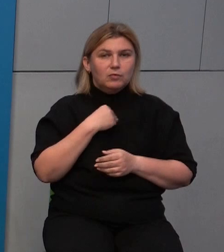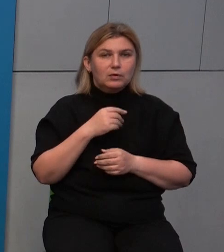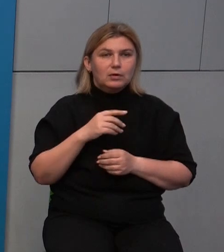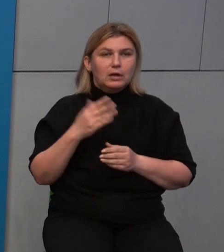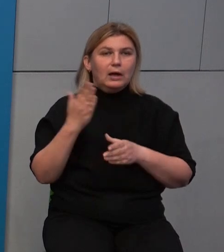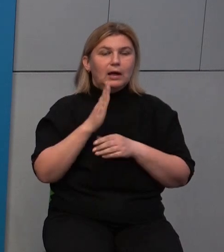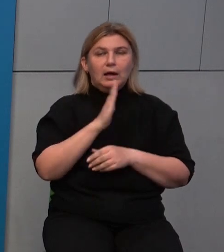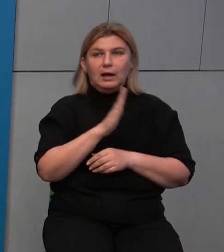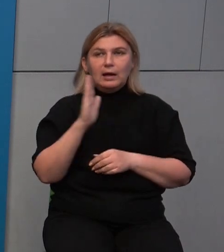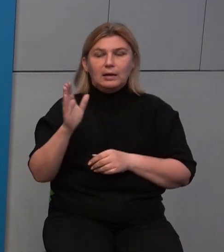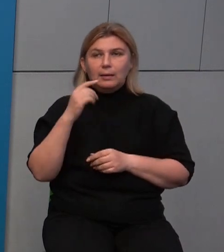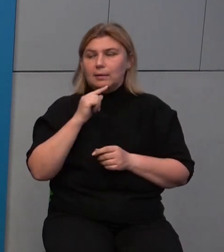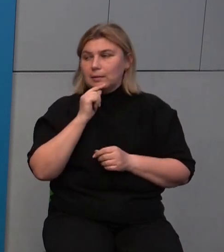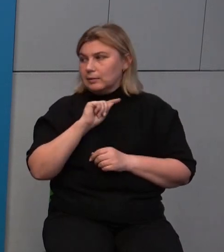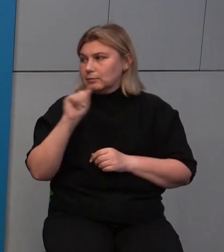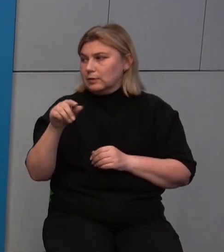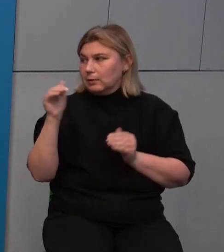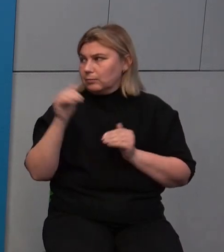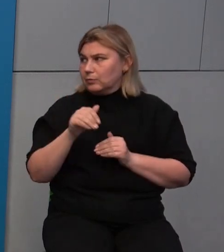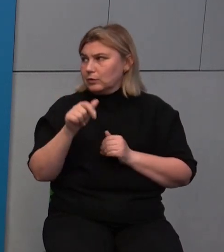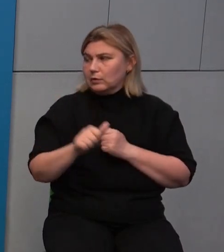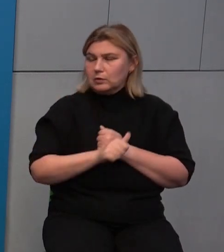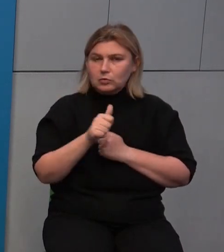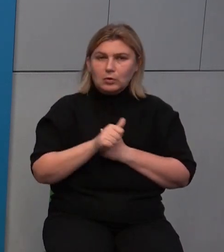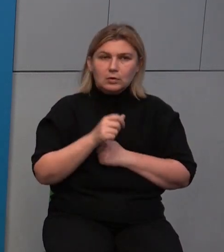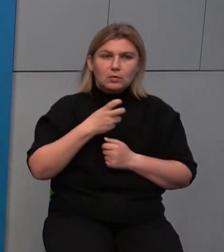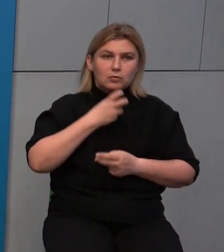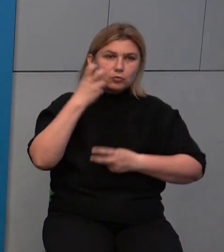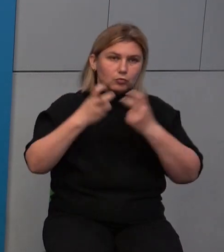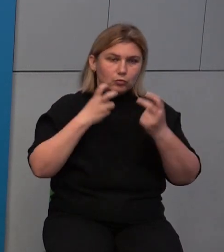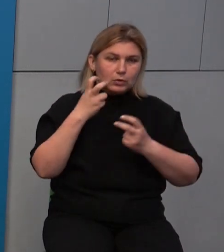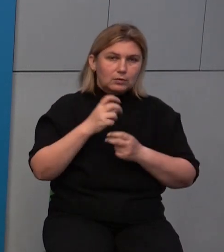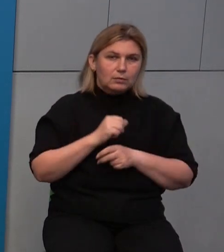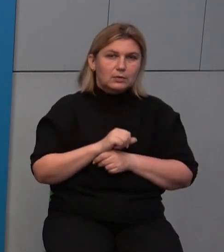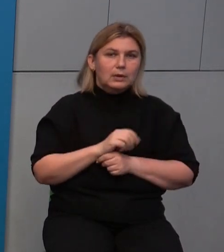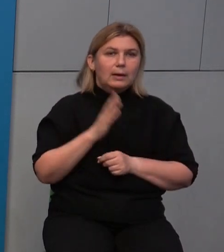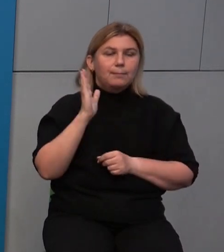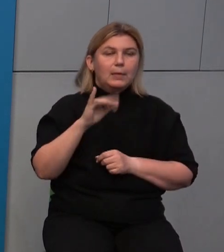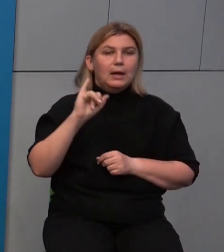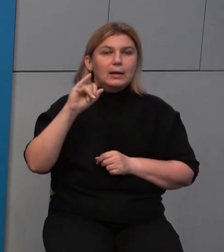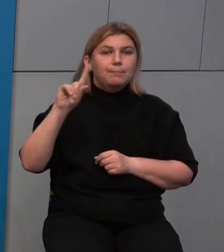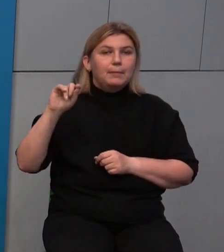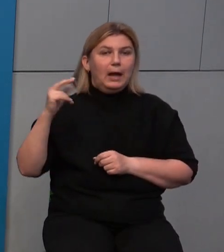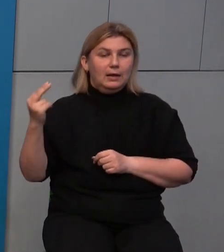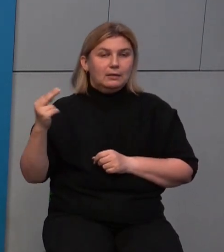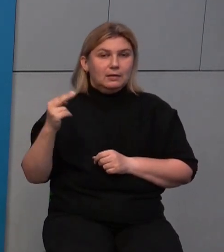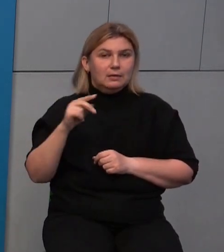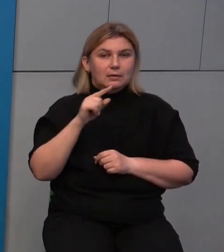i powiedziała, że właśnie może te dokumenty, których ja szukam, będą w IPN-ie, bo tam część